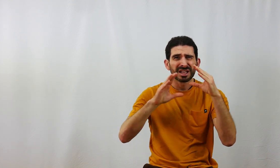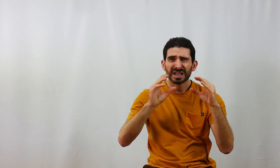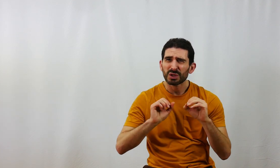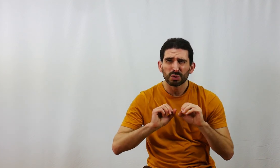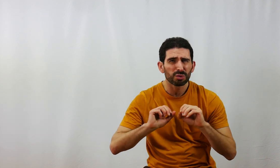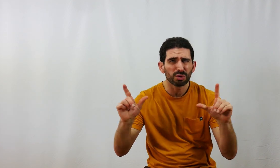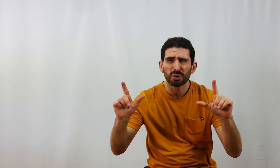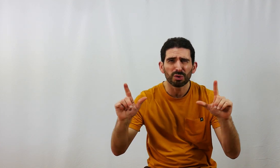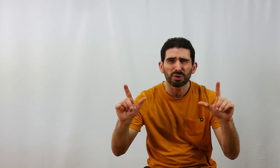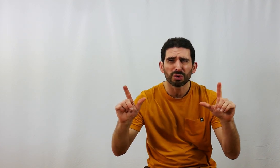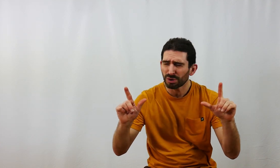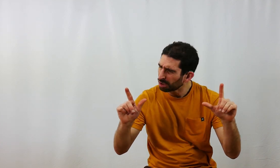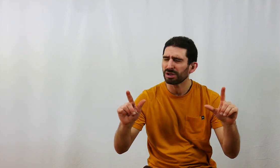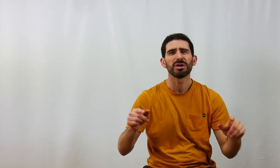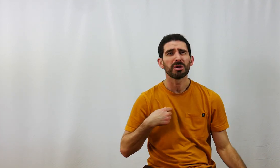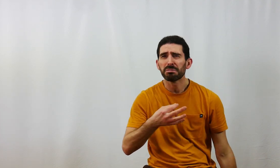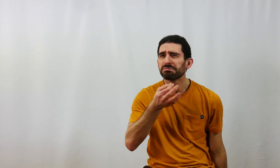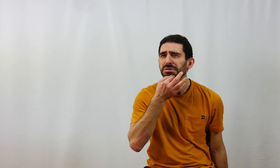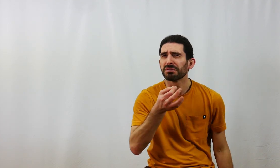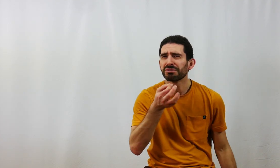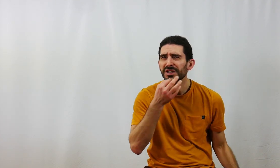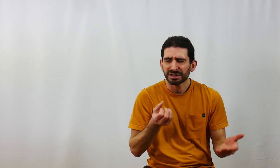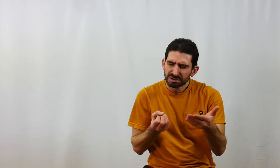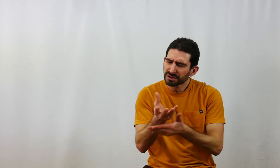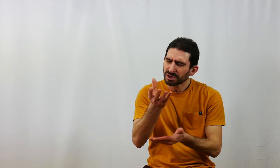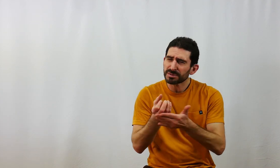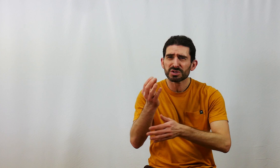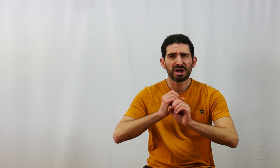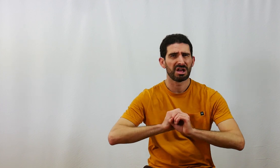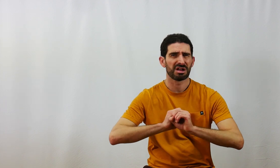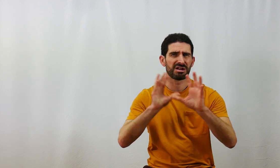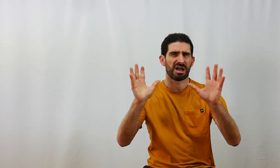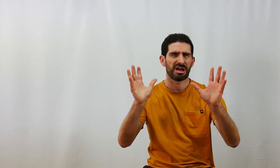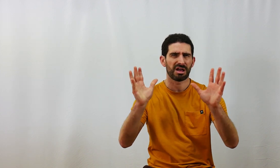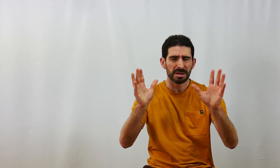Hé ho, cool ! J'en profite pour vous informer clairement.